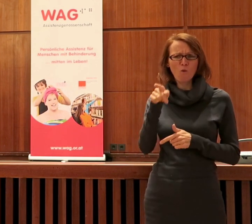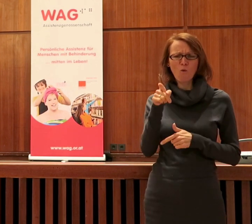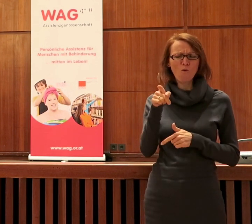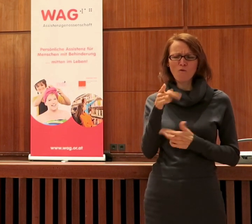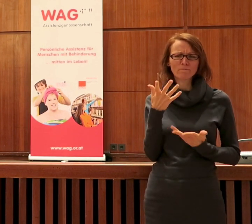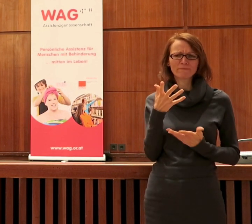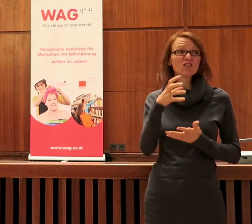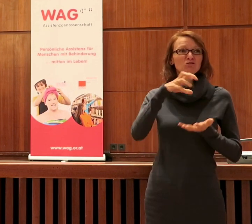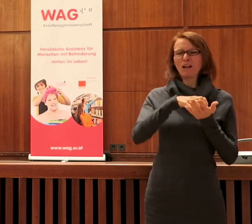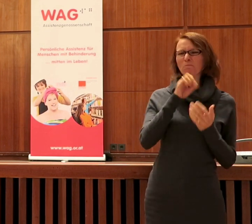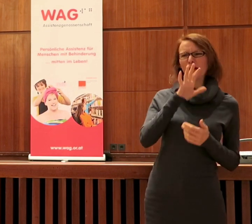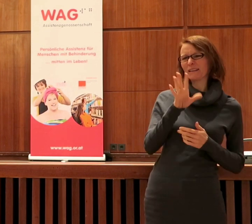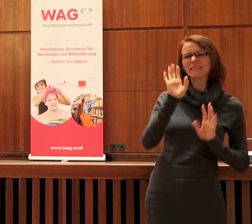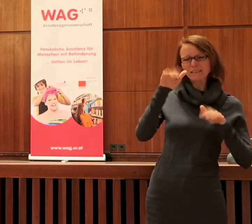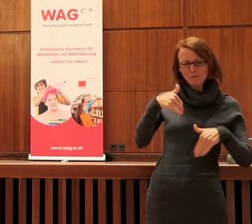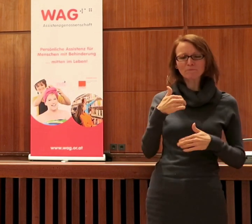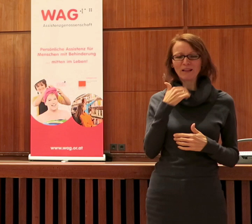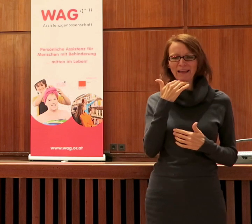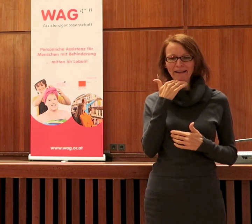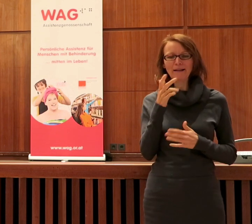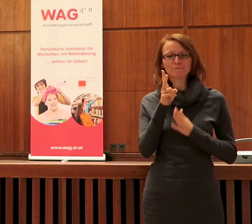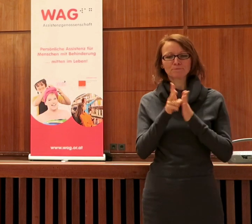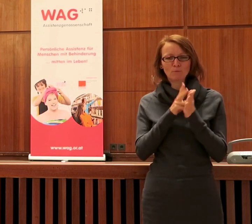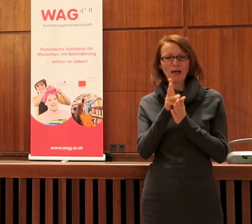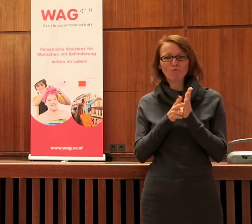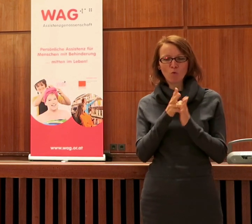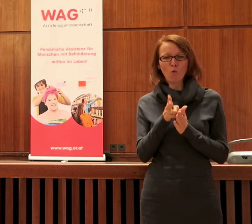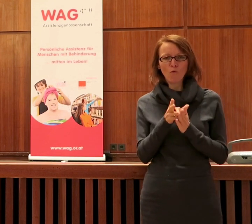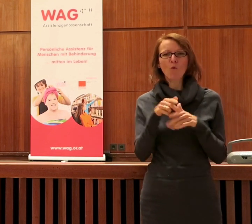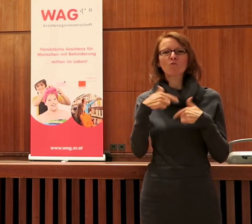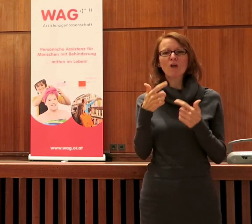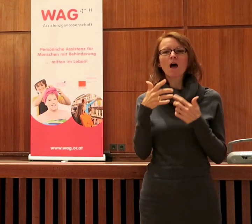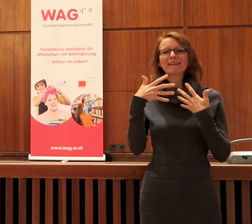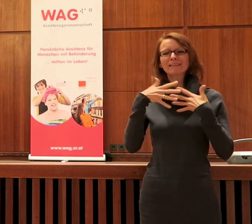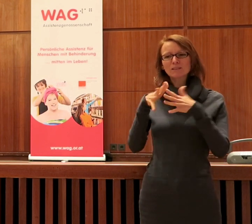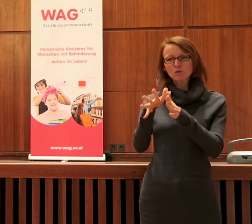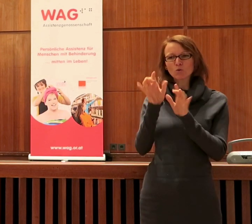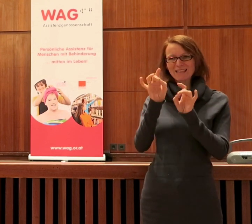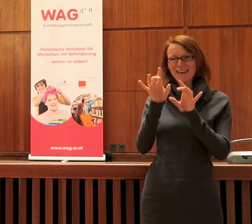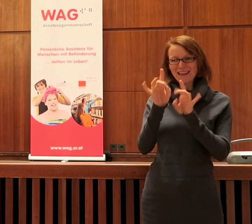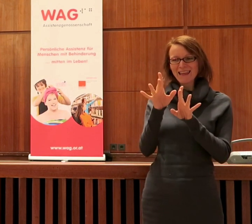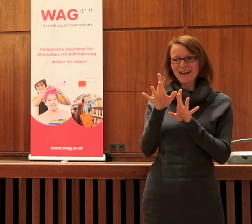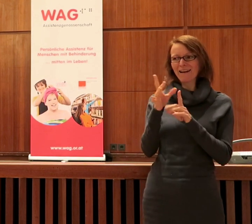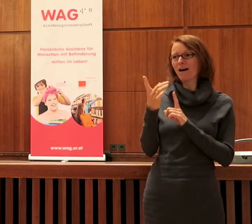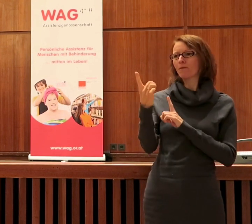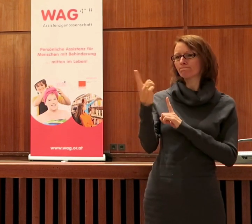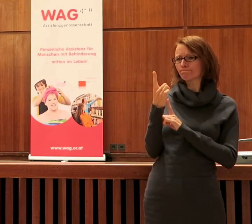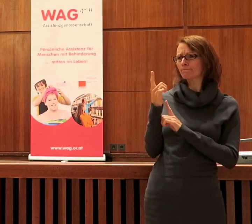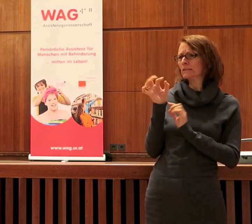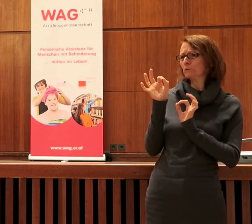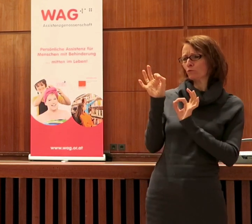Ich war einmal am Bahnhof Salzburg. Und dort hat mich ein Integrationslehrer, bei dem ich einen Brailledrucker eingerichtet habe, zum Bahnhof gebracht.